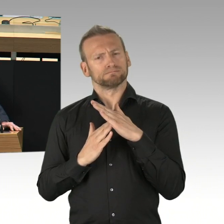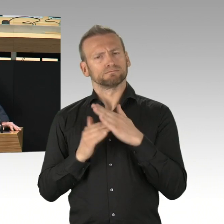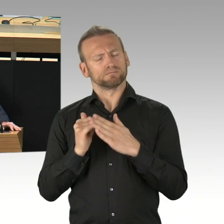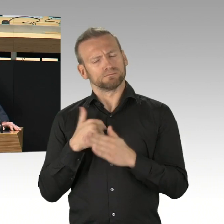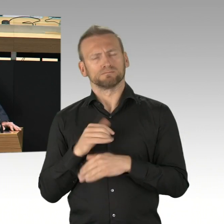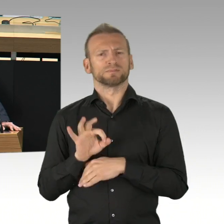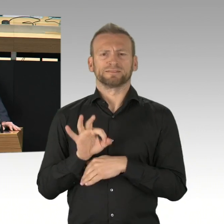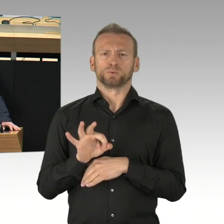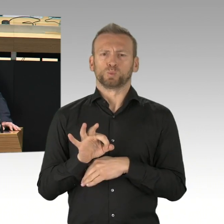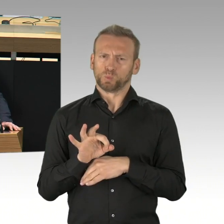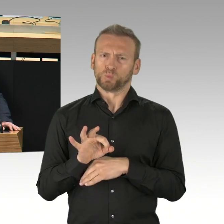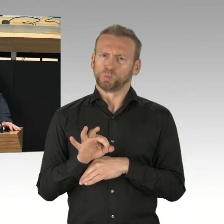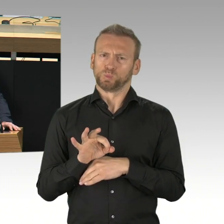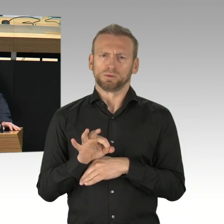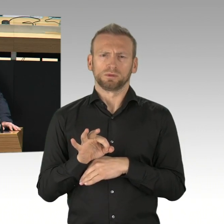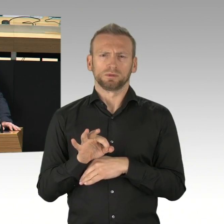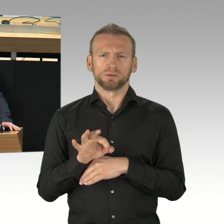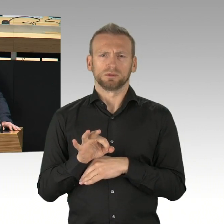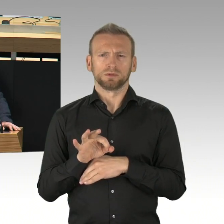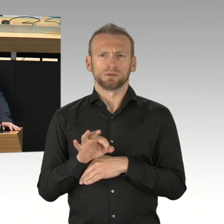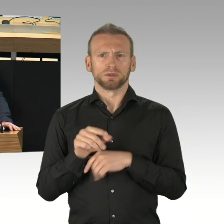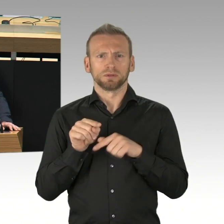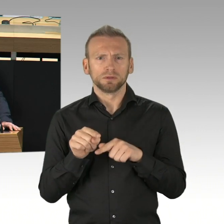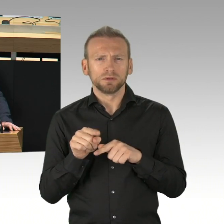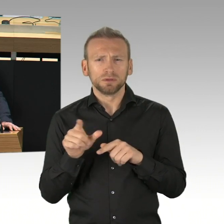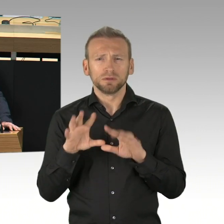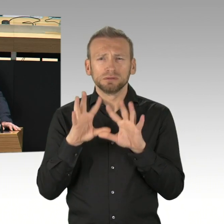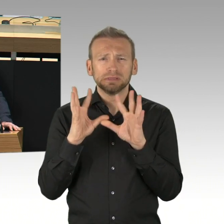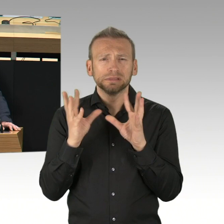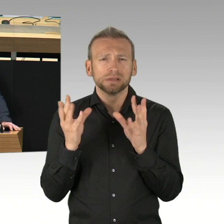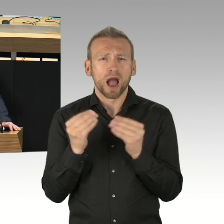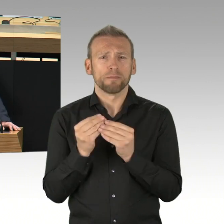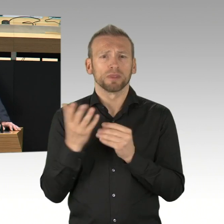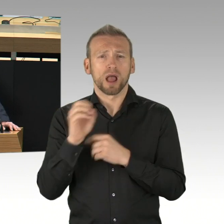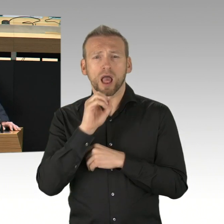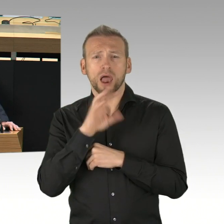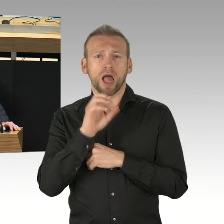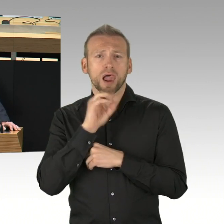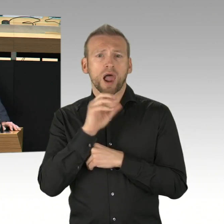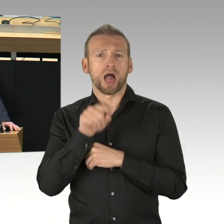und werden damit alleine gelassen. Meine Damen und Herren, Sie werden noch vor Beschlussfassung